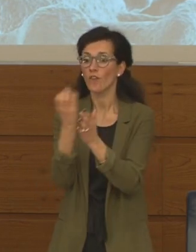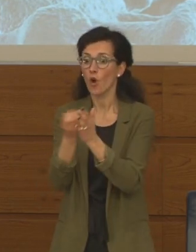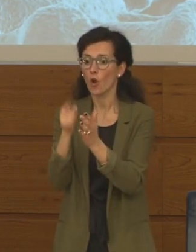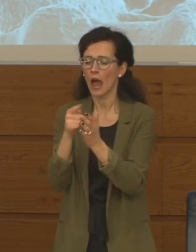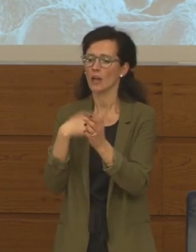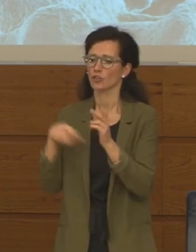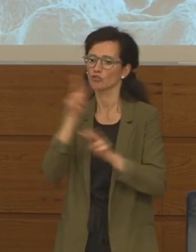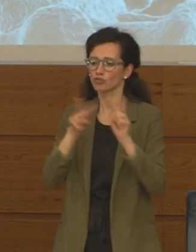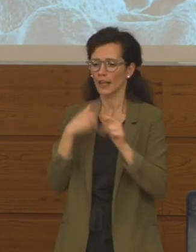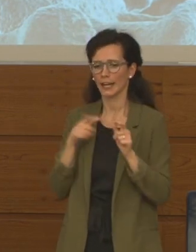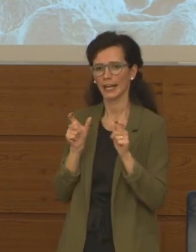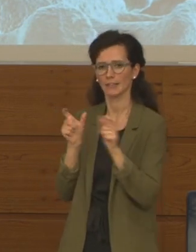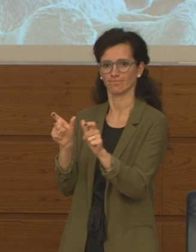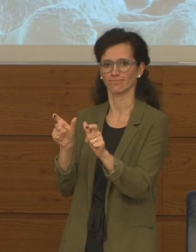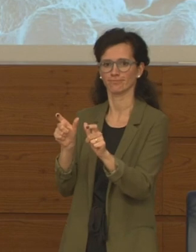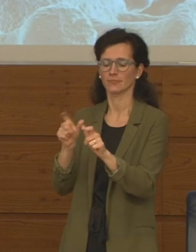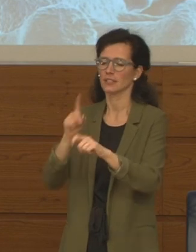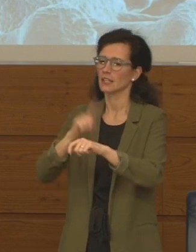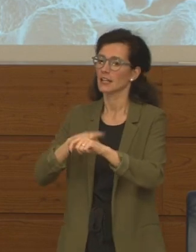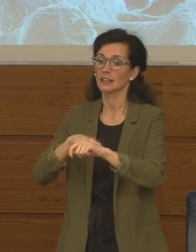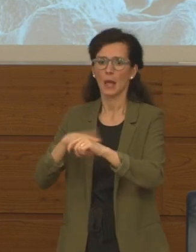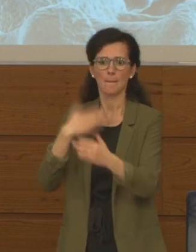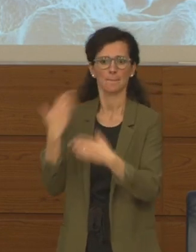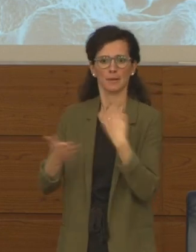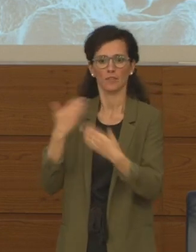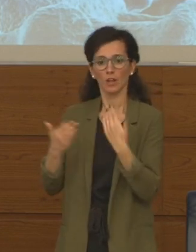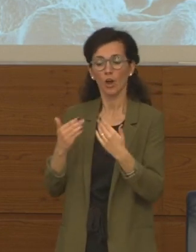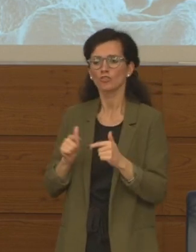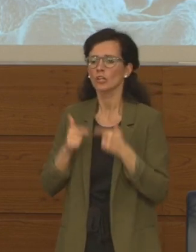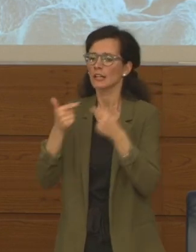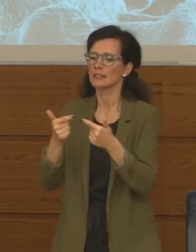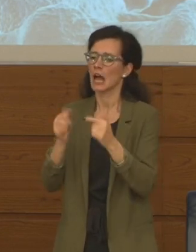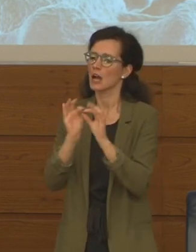durezza e tempestività, operare con le misure che sono state messe in atto sino ad ora.